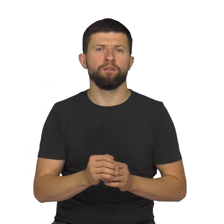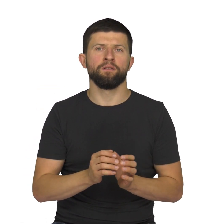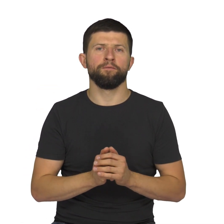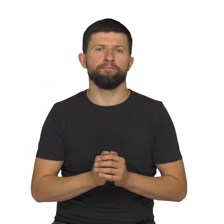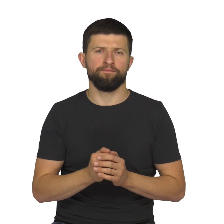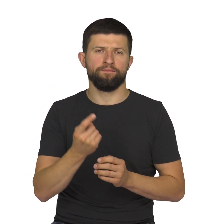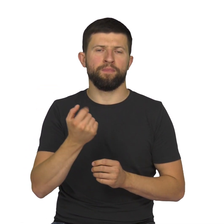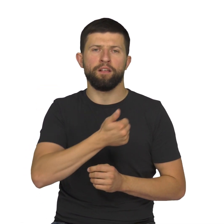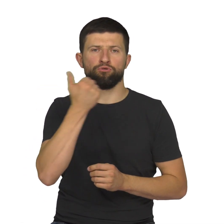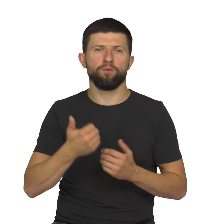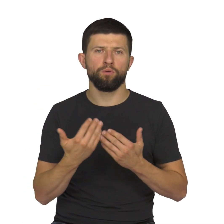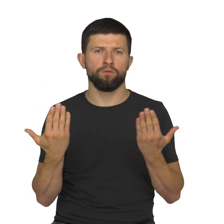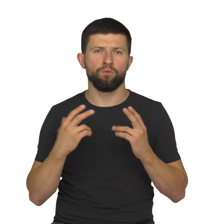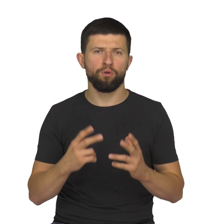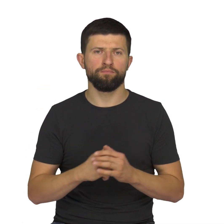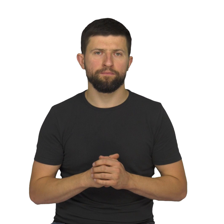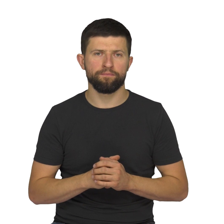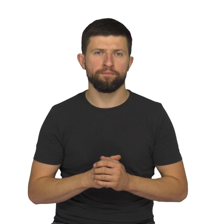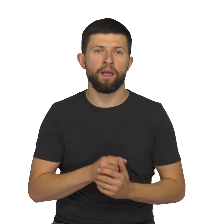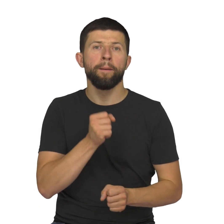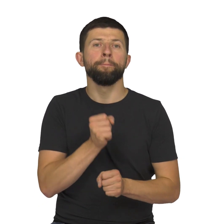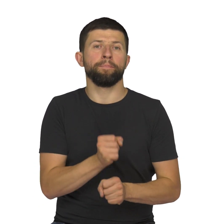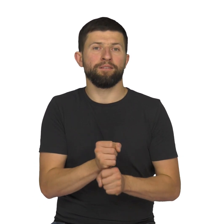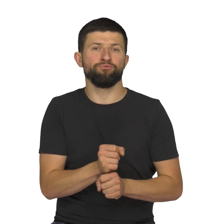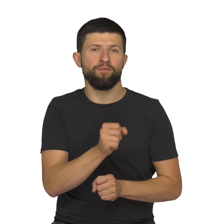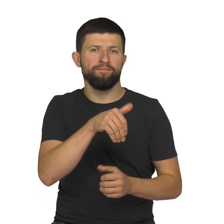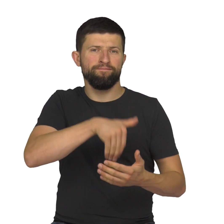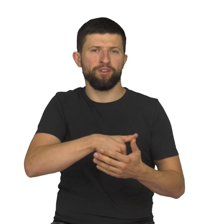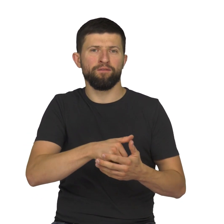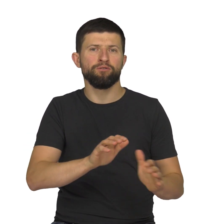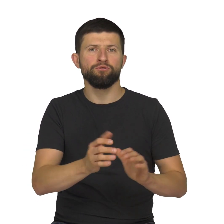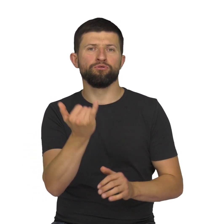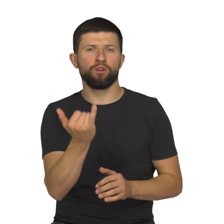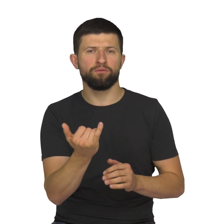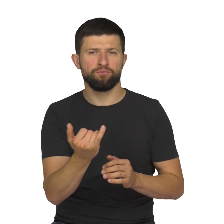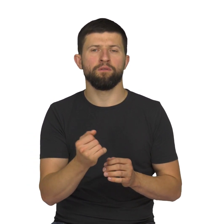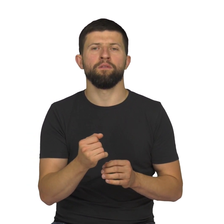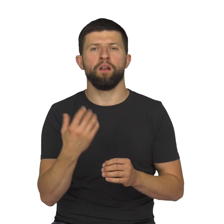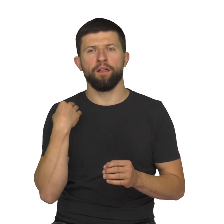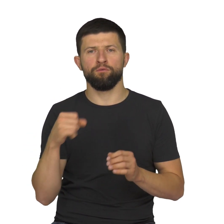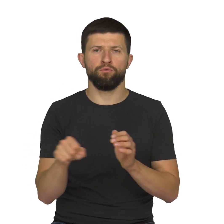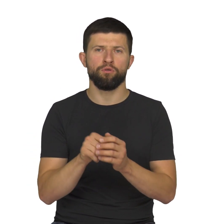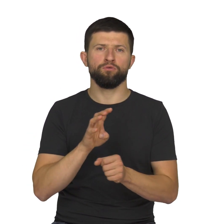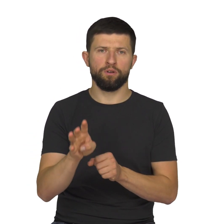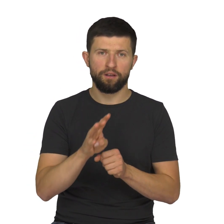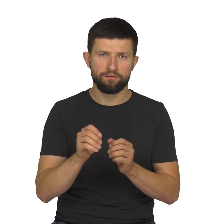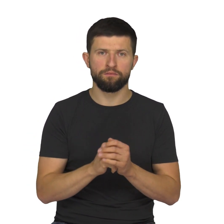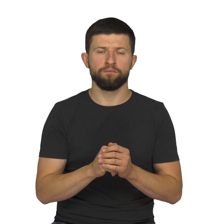w wymiarze 1 dnia. Przysługujące pracownikowi wychowującemu przynajmniej jedno dziecko w wieku do lat 14